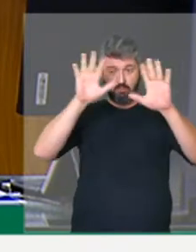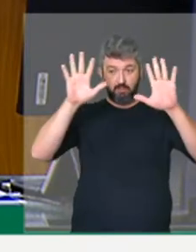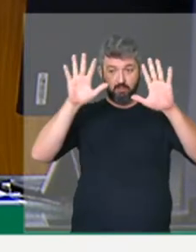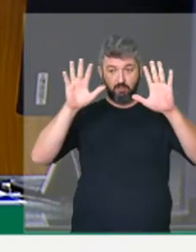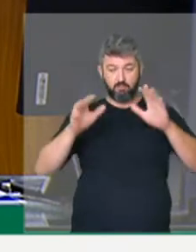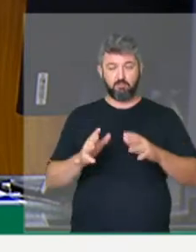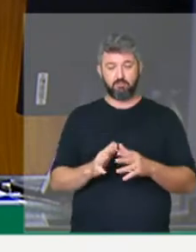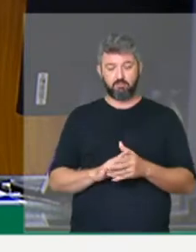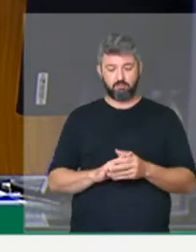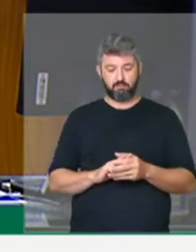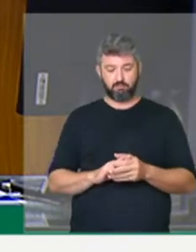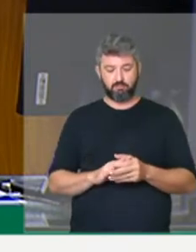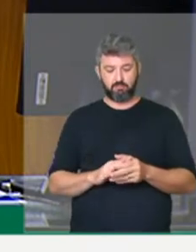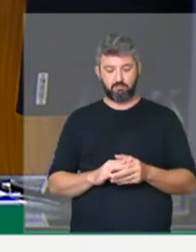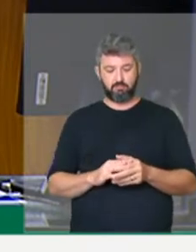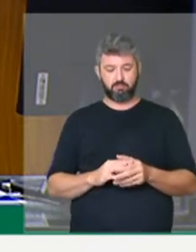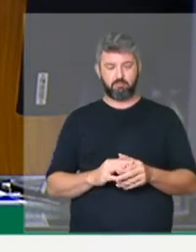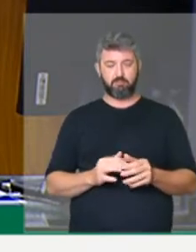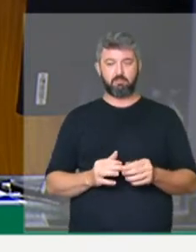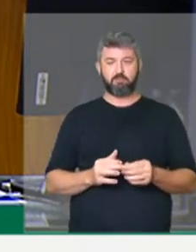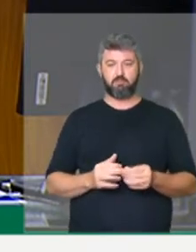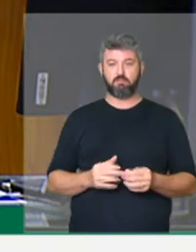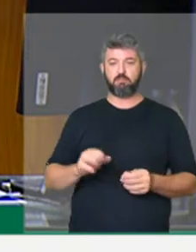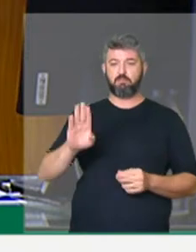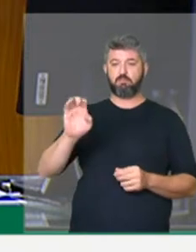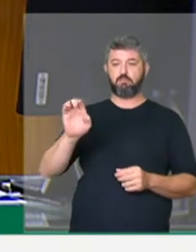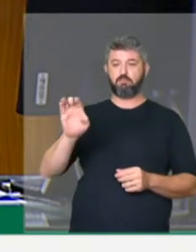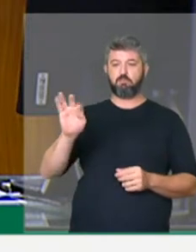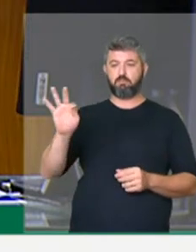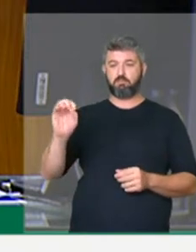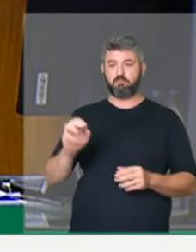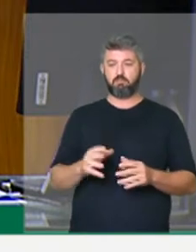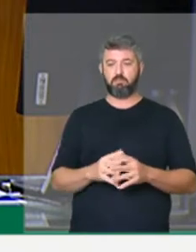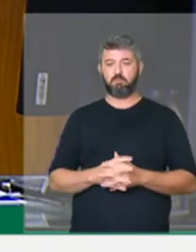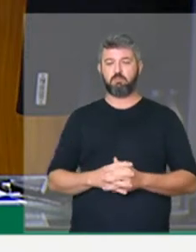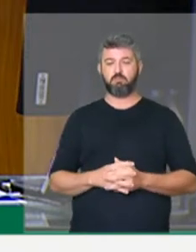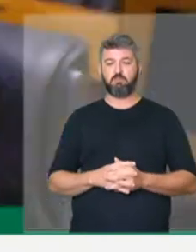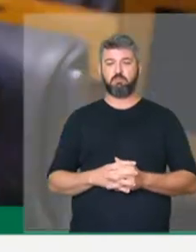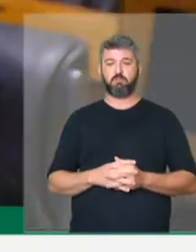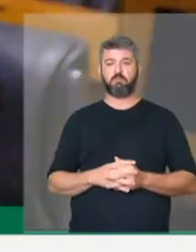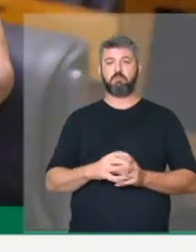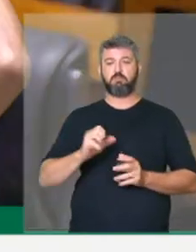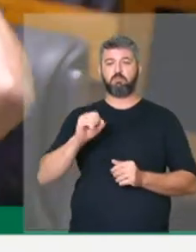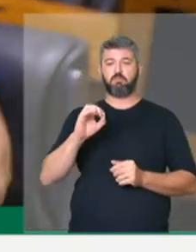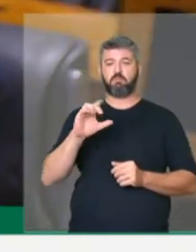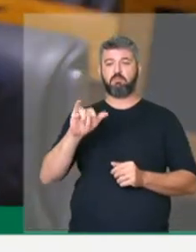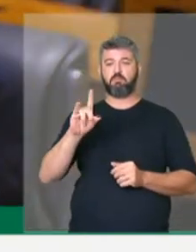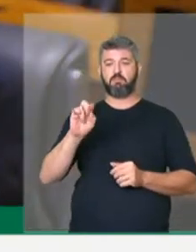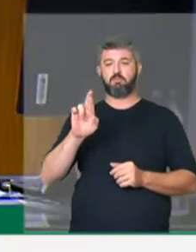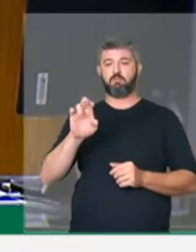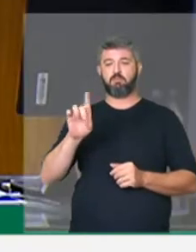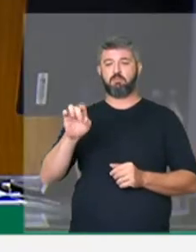[PRESIDENTE]: DEPUTADA MANATO. [DEPUTADO]: PSL É NÃO, SENHOR PRESIDENTE. [PRESIDENTE]: PSL É NÃO, DEPUTADA MANATO. MUITO OBRIGADO.